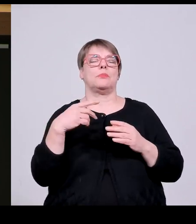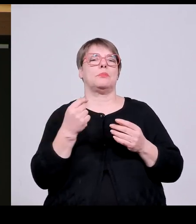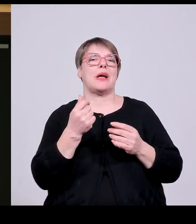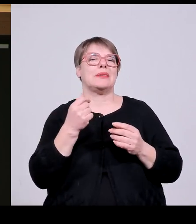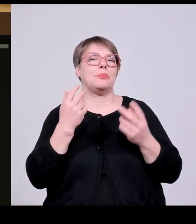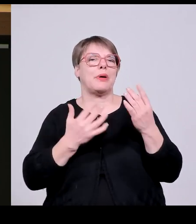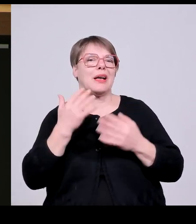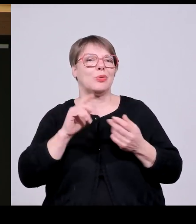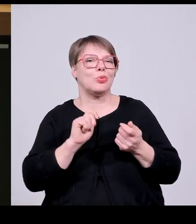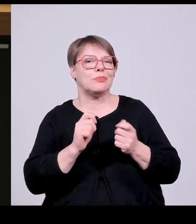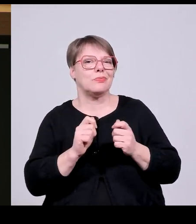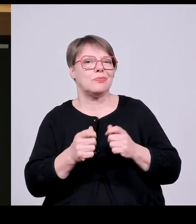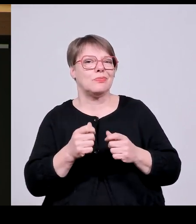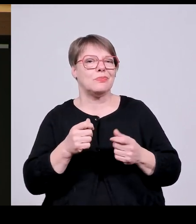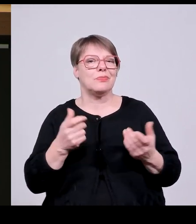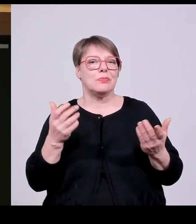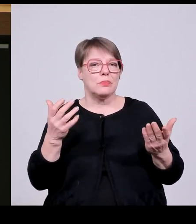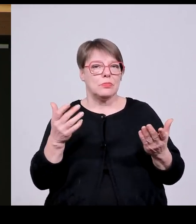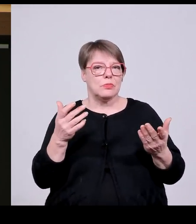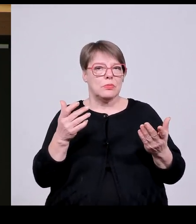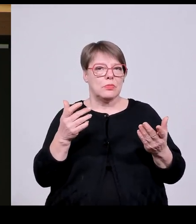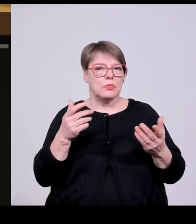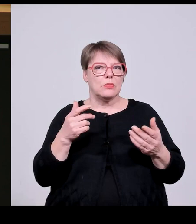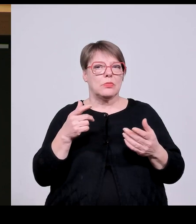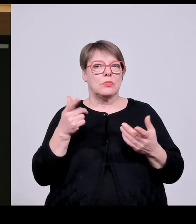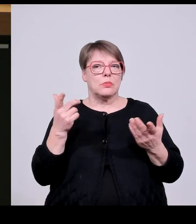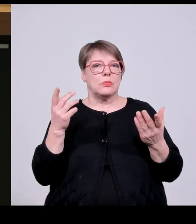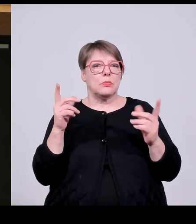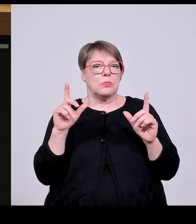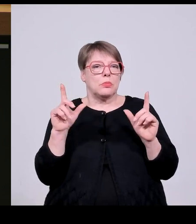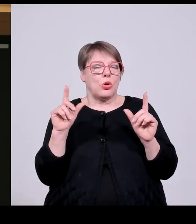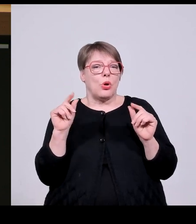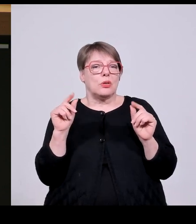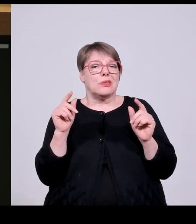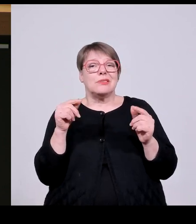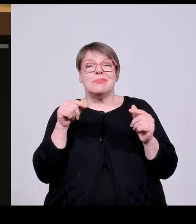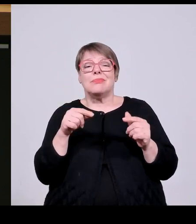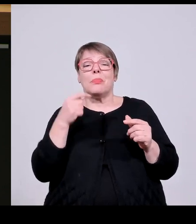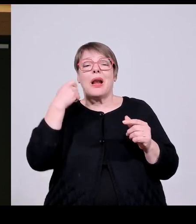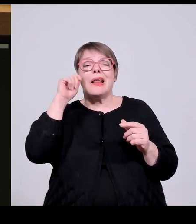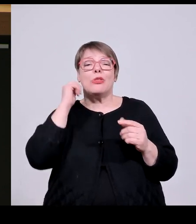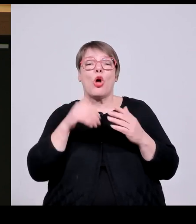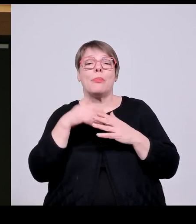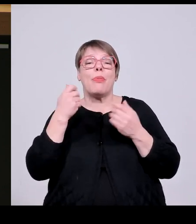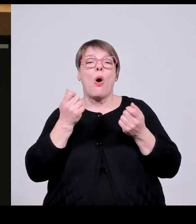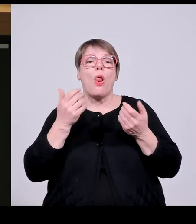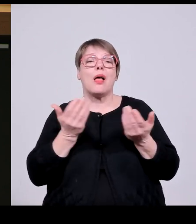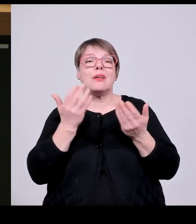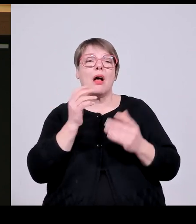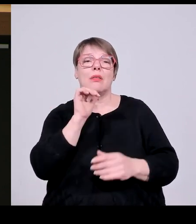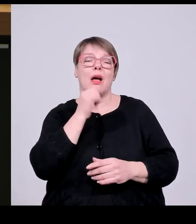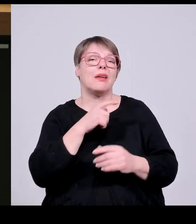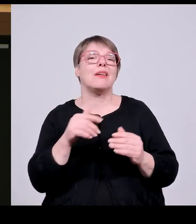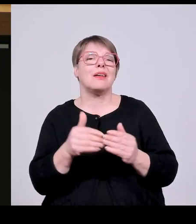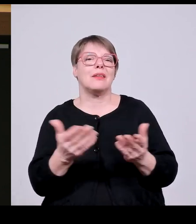gerechten Umbau des Wohnungsmarktes für und mit den Mieter:innen. Deshalb liebe CDU: Klären Sie endlich ihr